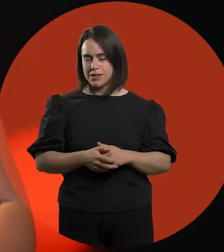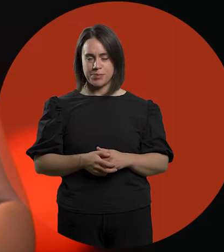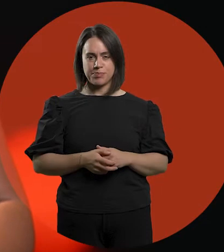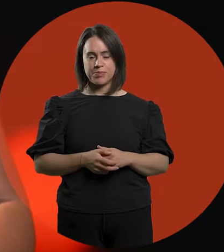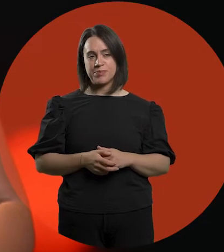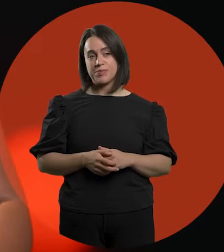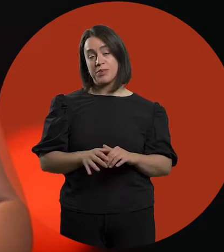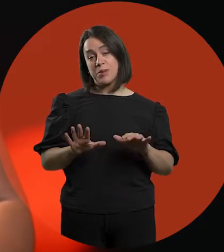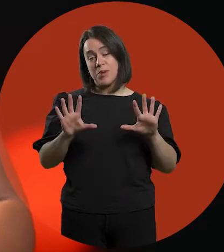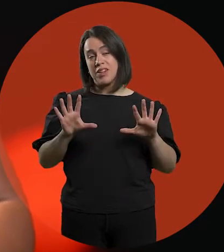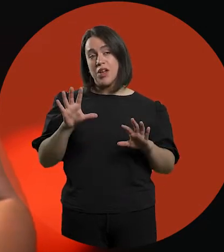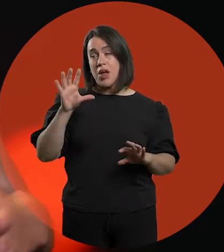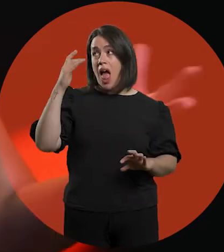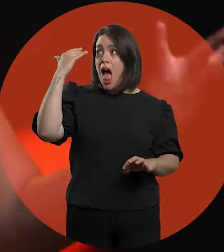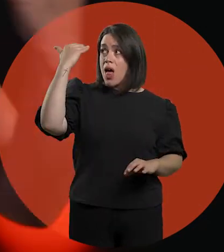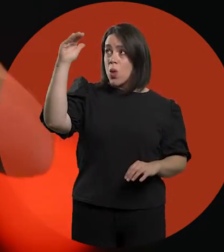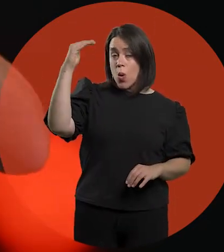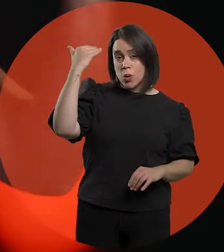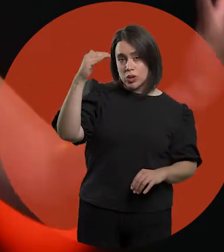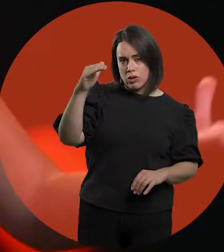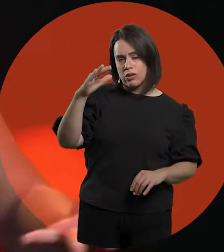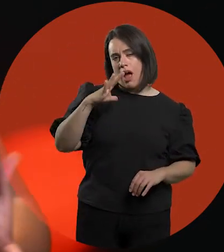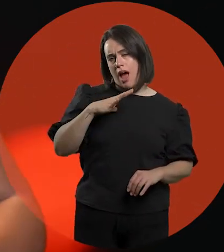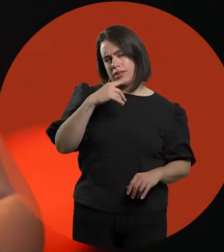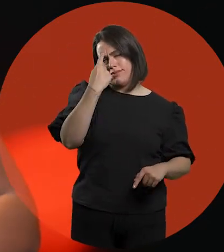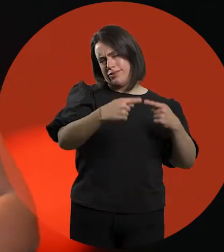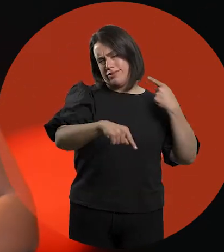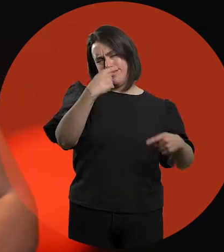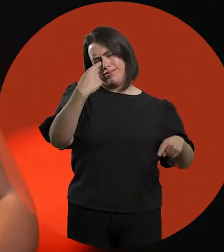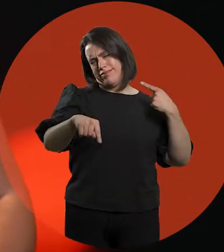Bueno, ser mayor, hay 1500 definiciones.